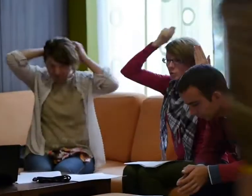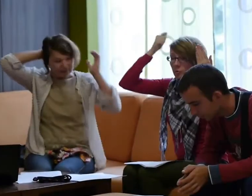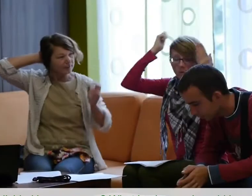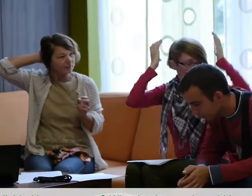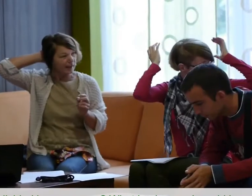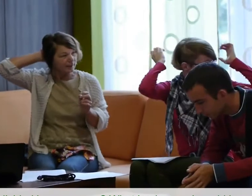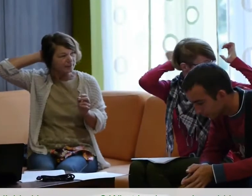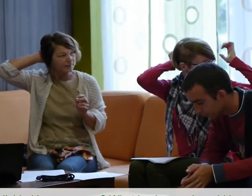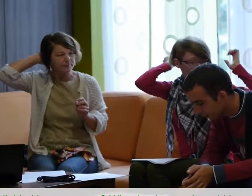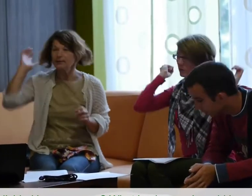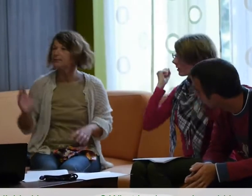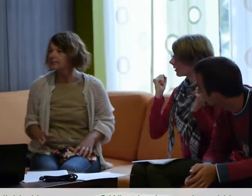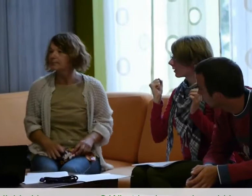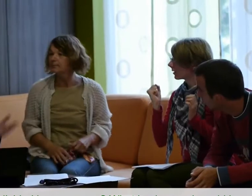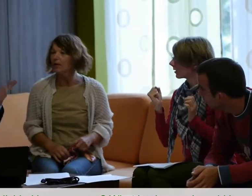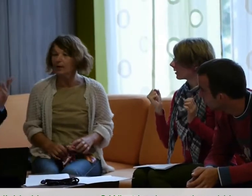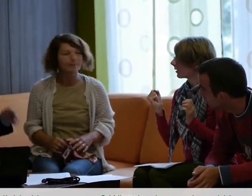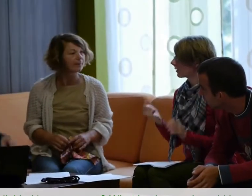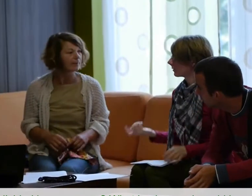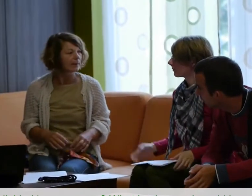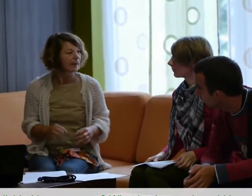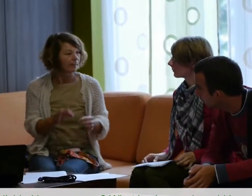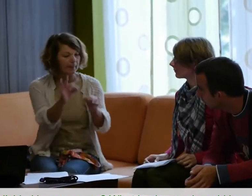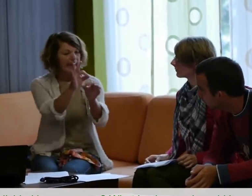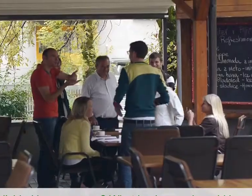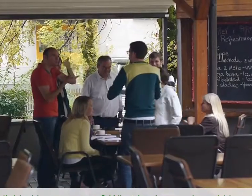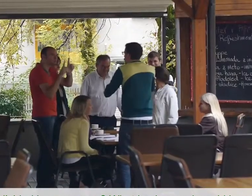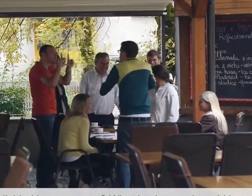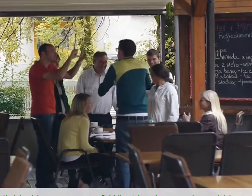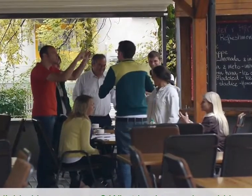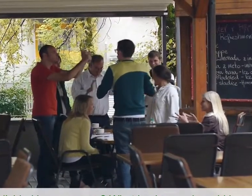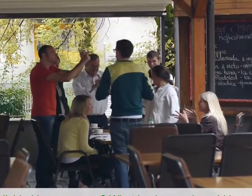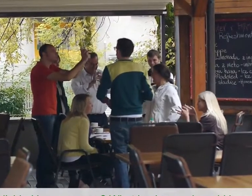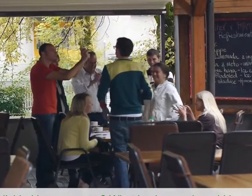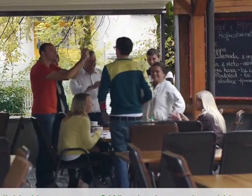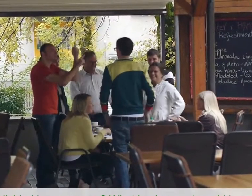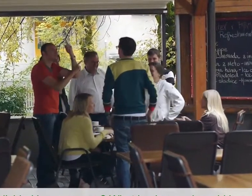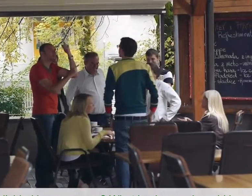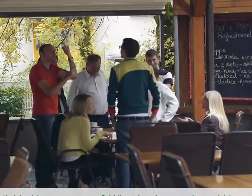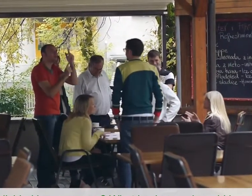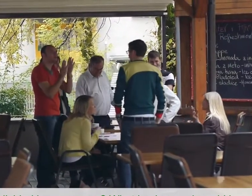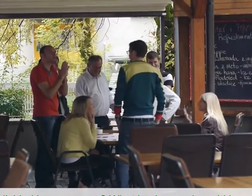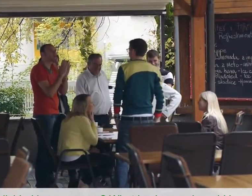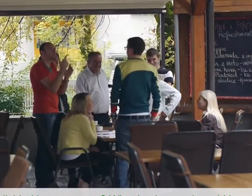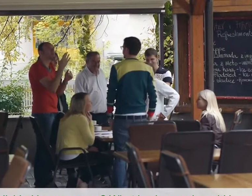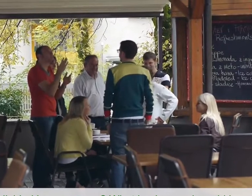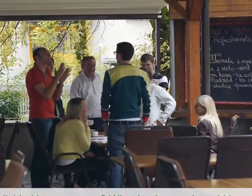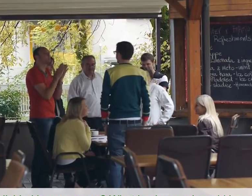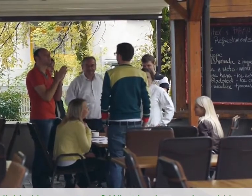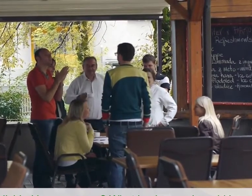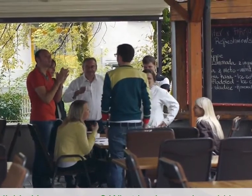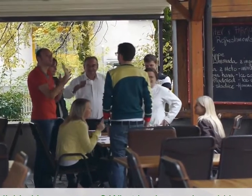¿Cómo se pueden repartir los personajes? ¿Qué escenario sería el apropiado?